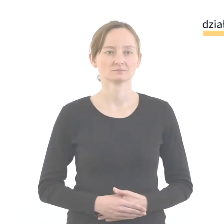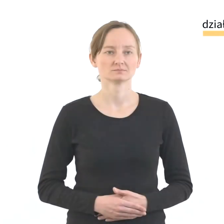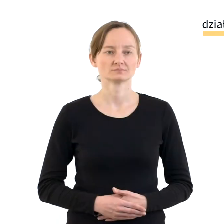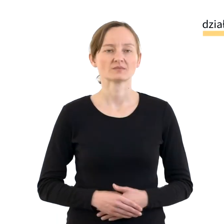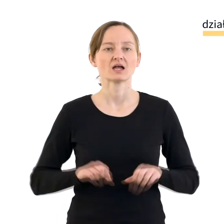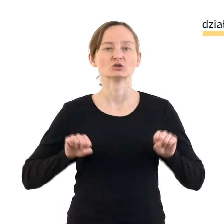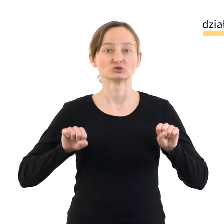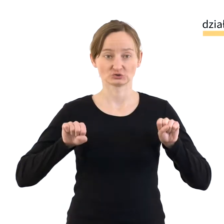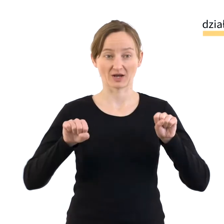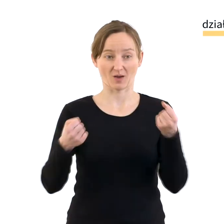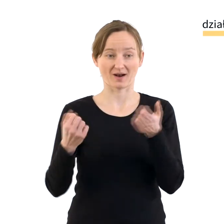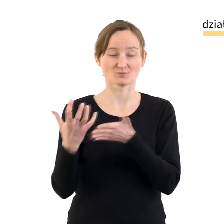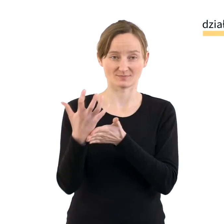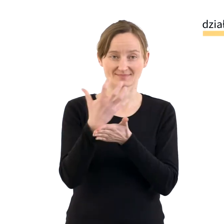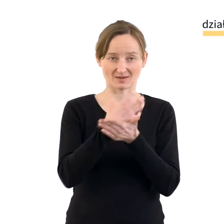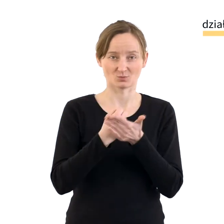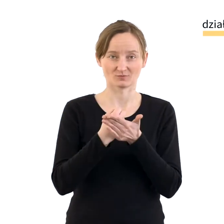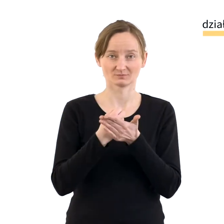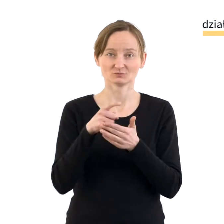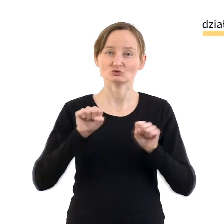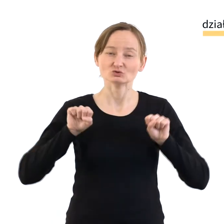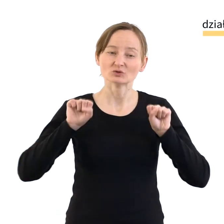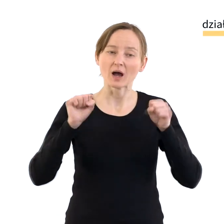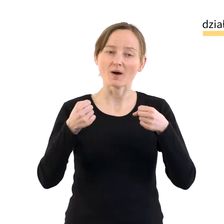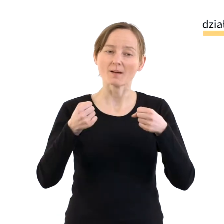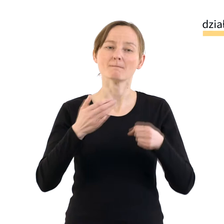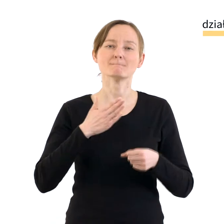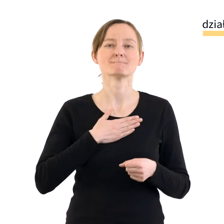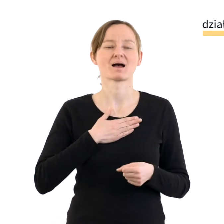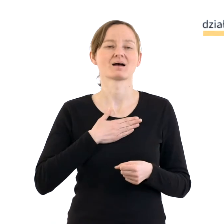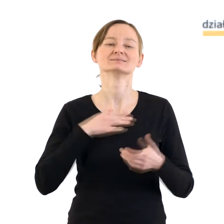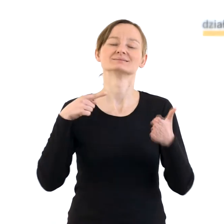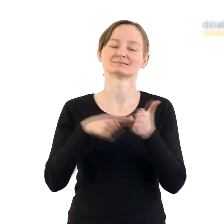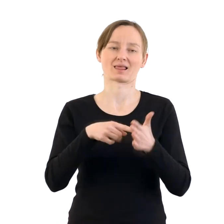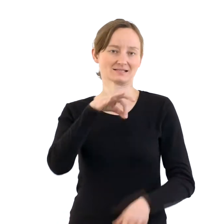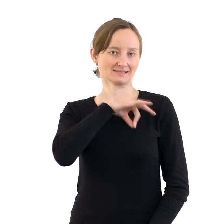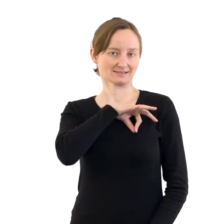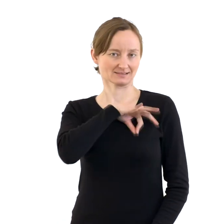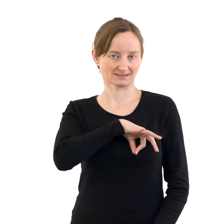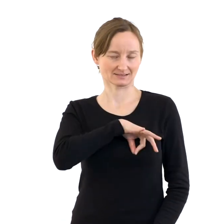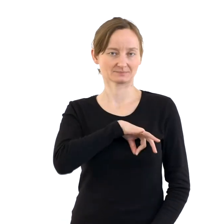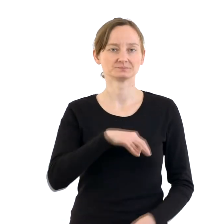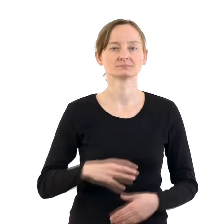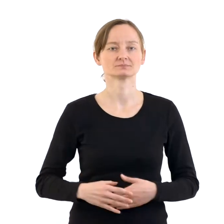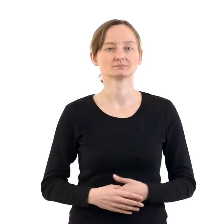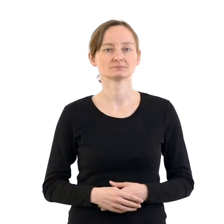Działalność zarobkowa Działalność zarobkowa mająca na celu zysk.